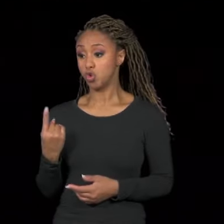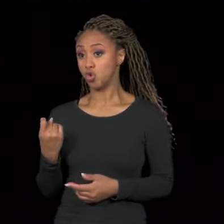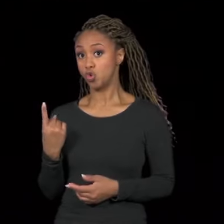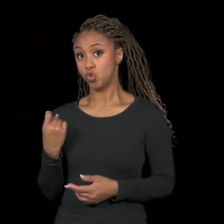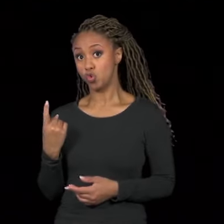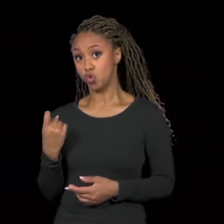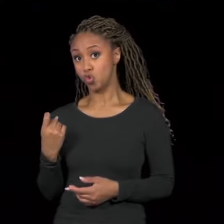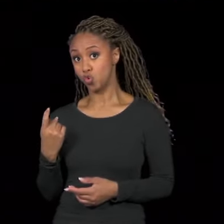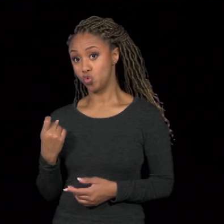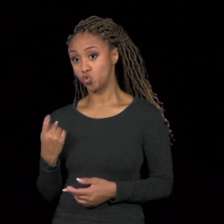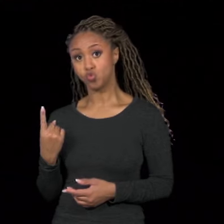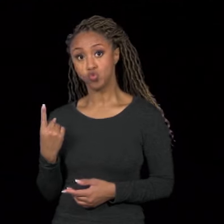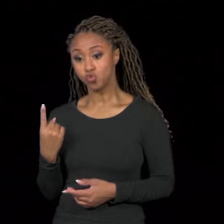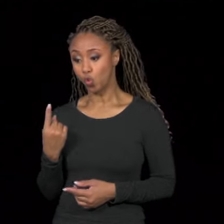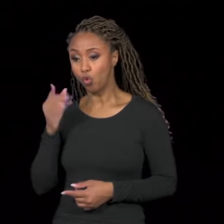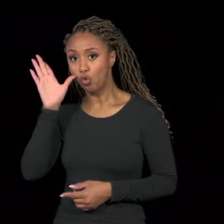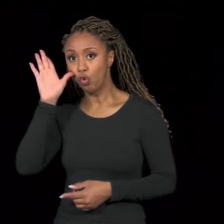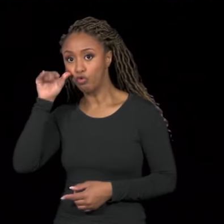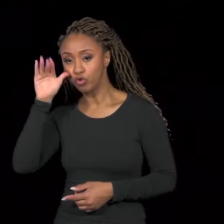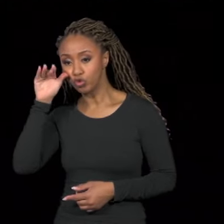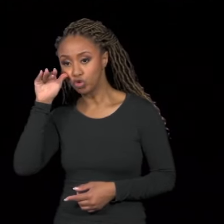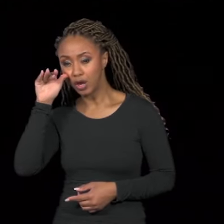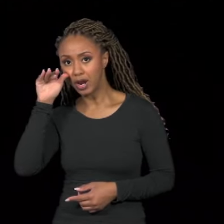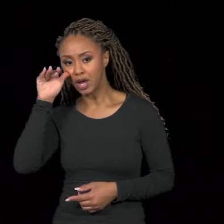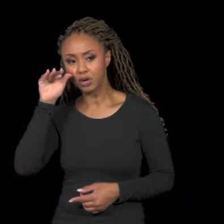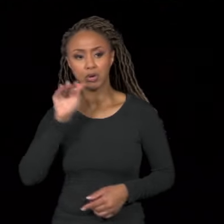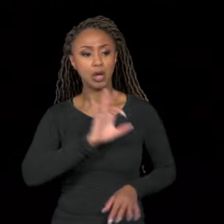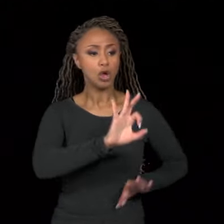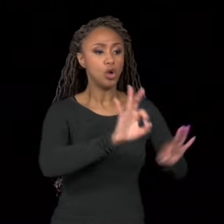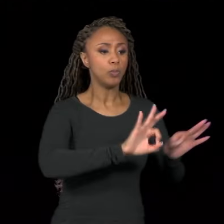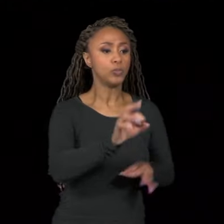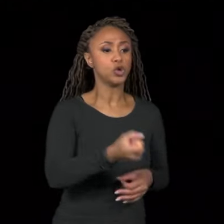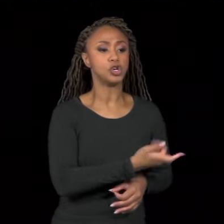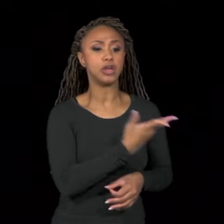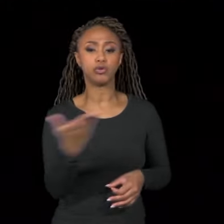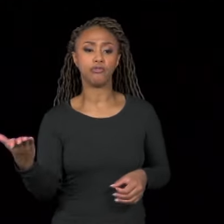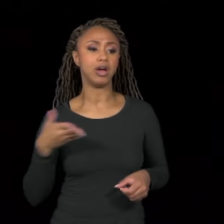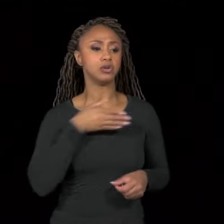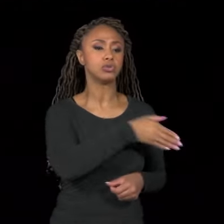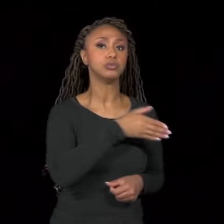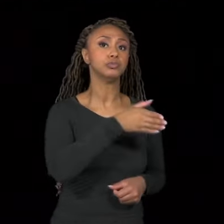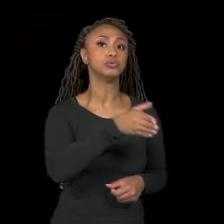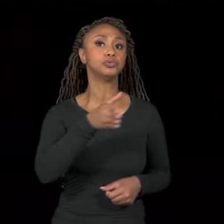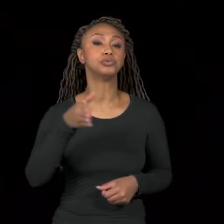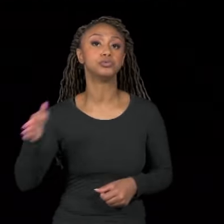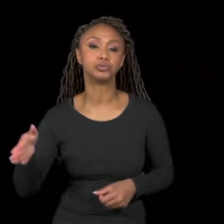QUANTAS HORAS ELE PARTICIPA DE CADA UM. ENTÃO É IMPORTANTE PARA RELACIONAR, PARA ESTABELECER UMA